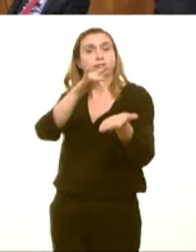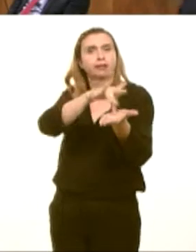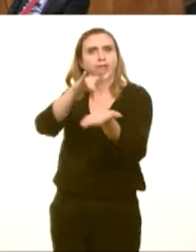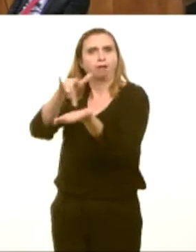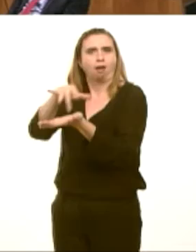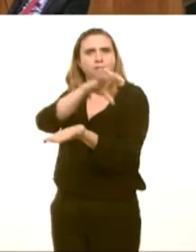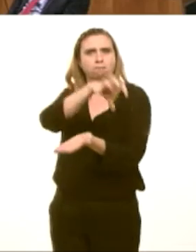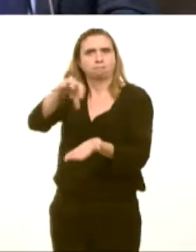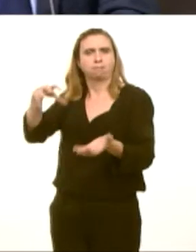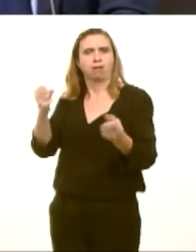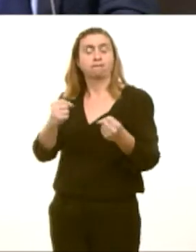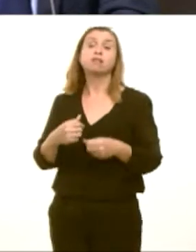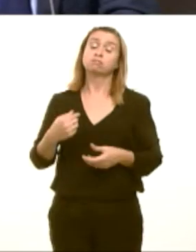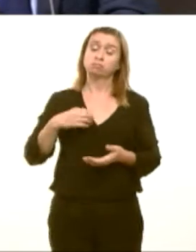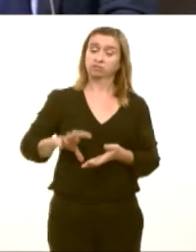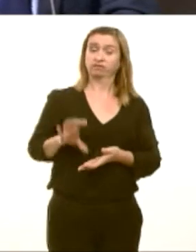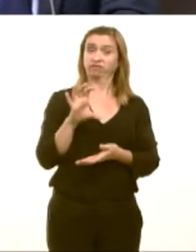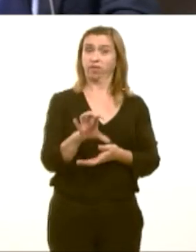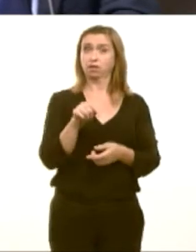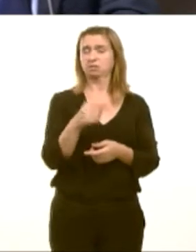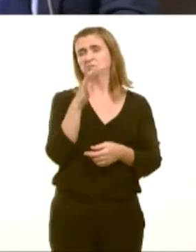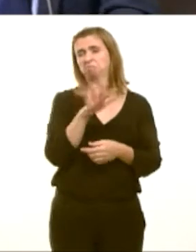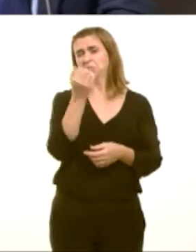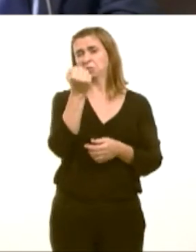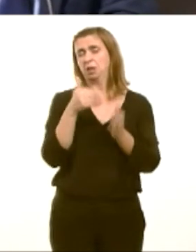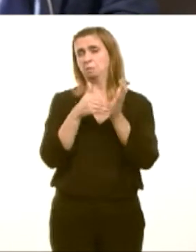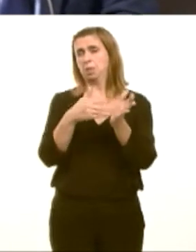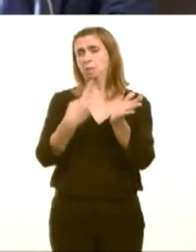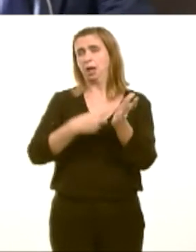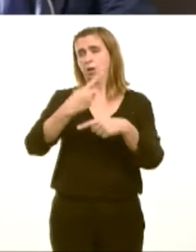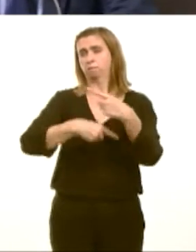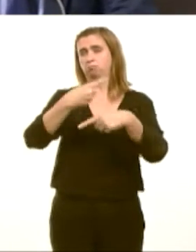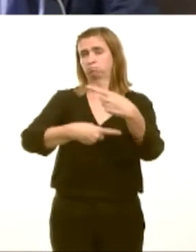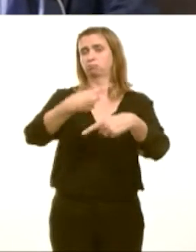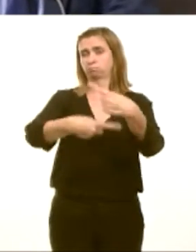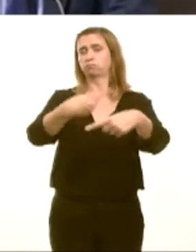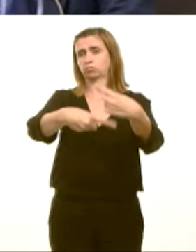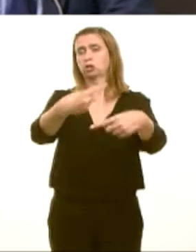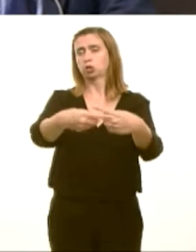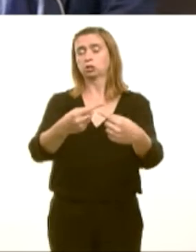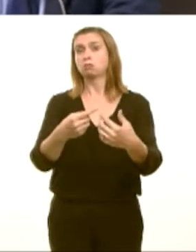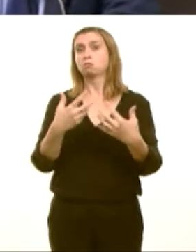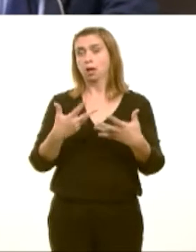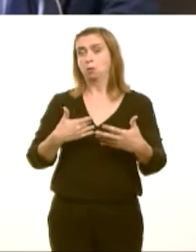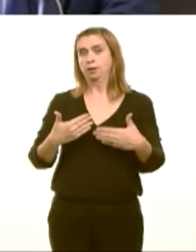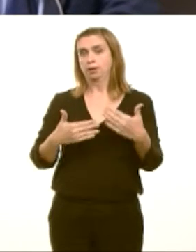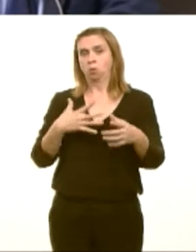Mae gwaith ar y gweill i ad-drefnuír sector, a fydd yn cael ei arwain aíi ariannu drwyír